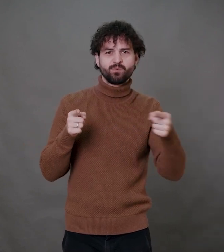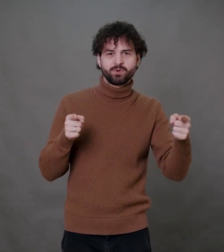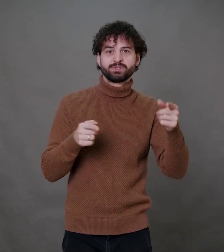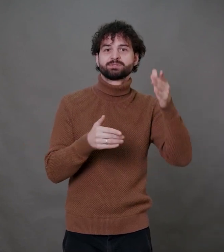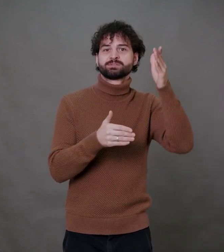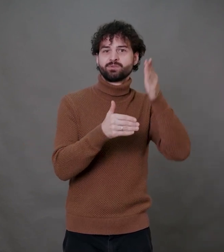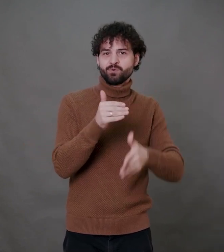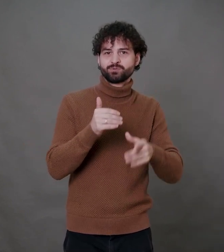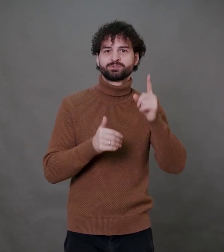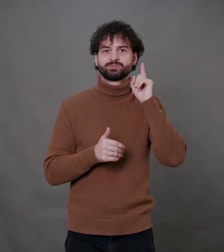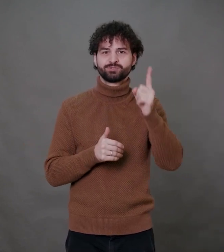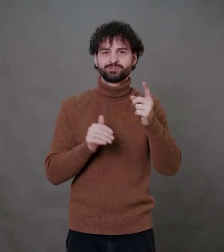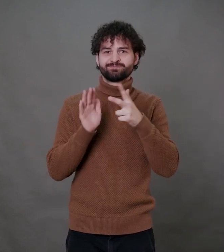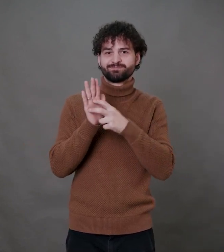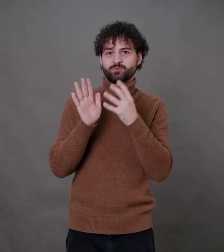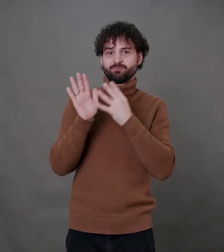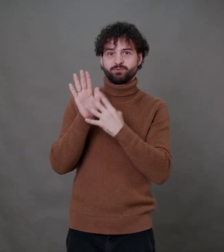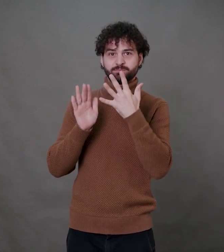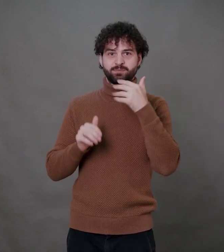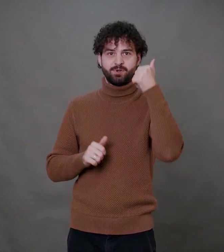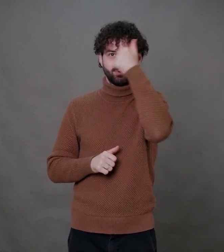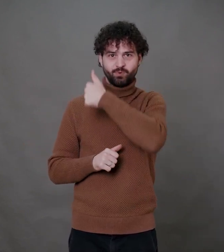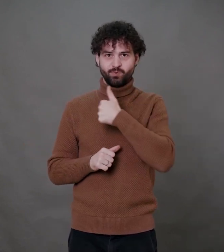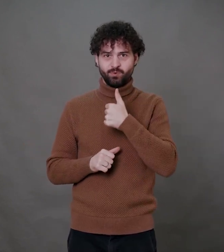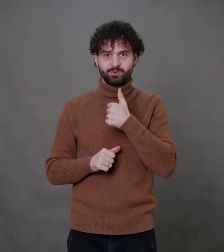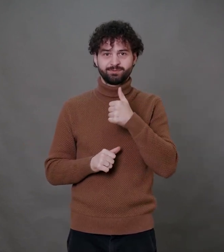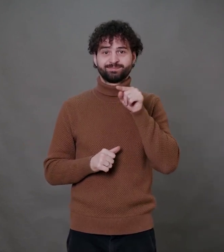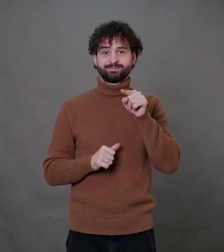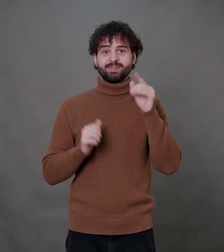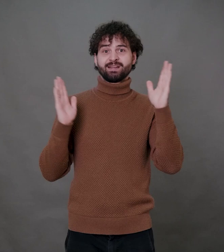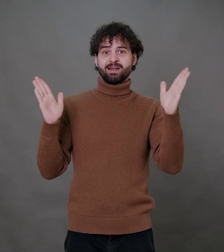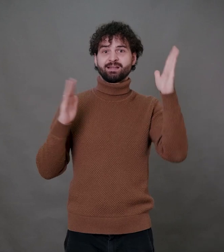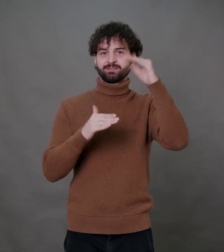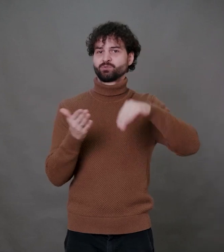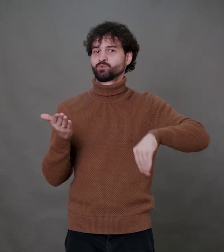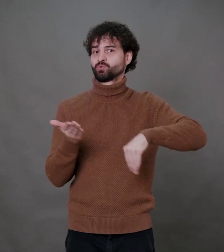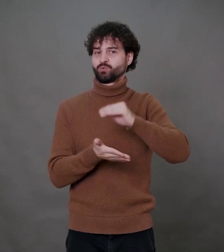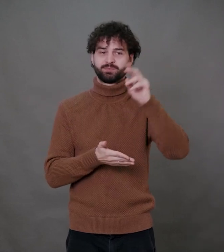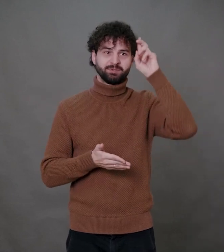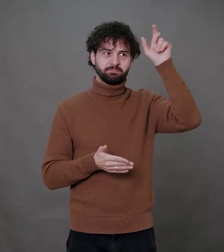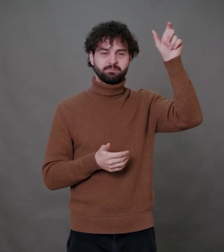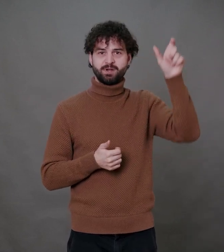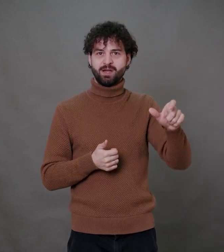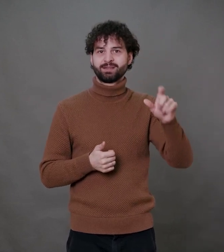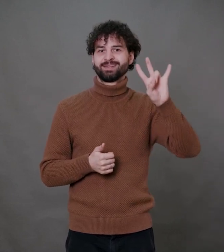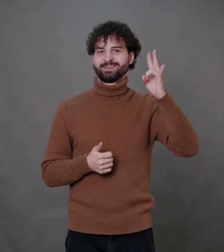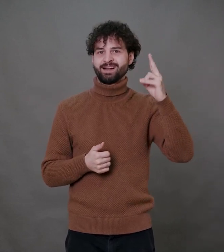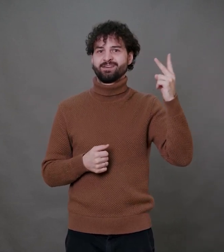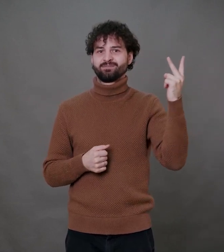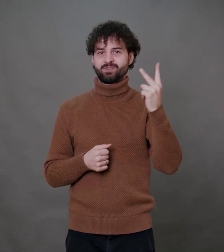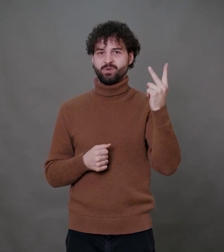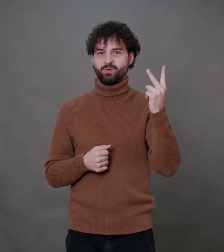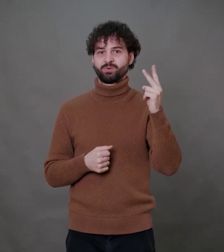и закончил в 1895 году. Её купил император Николай II